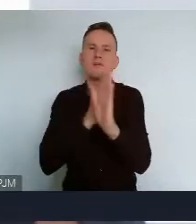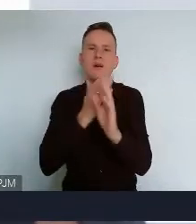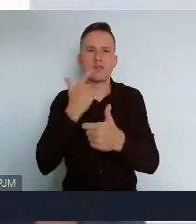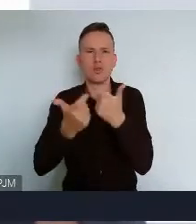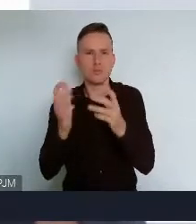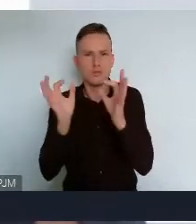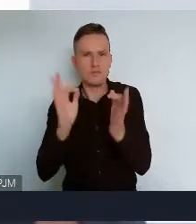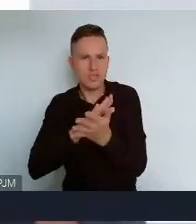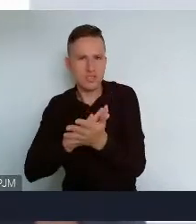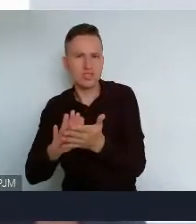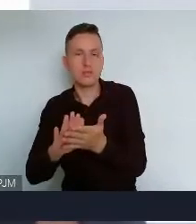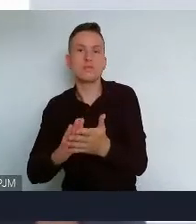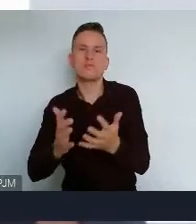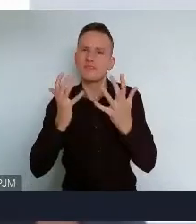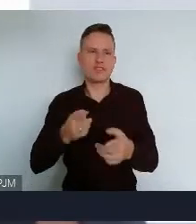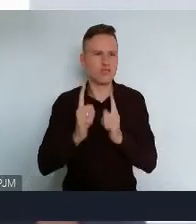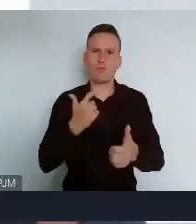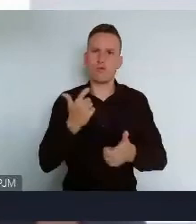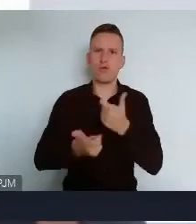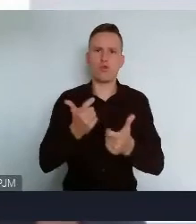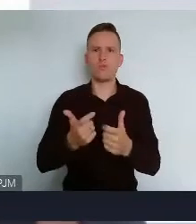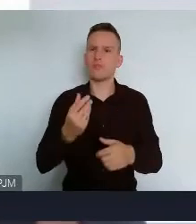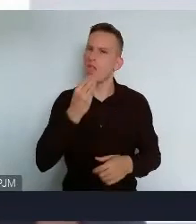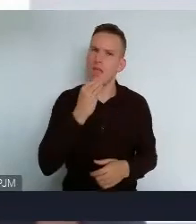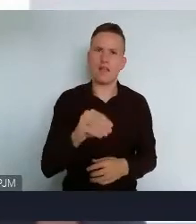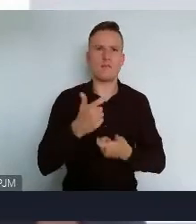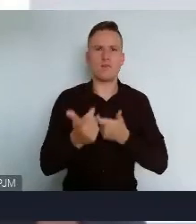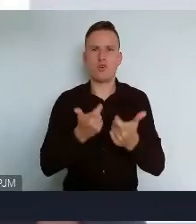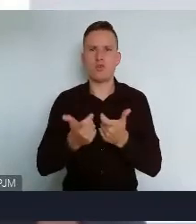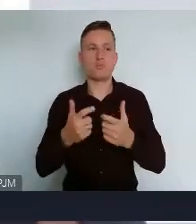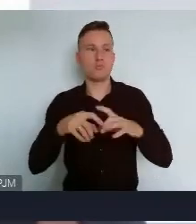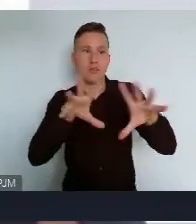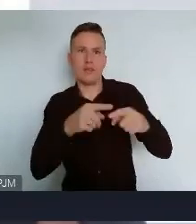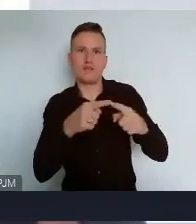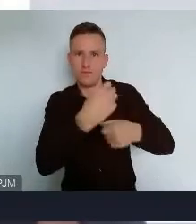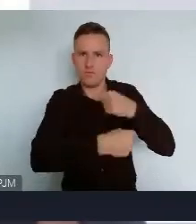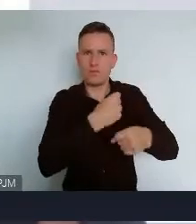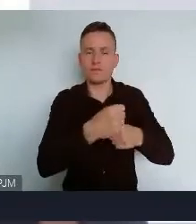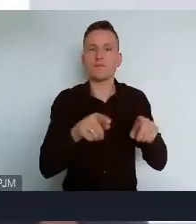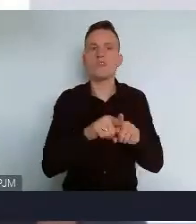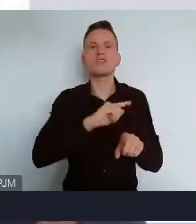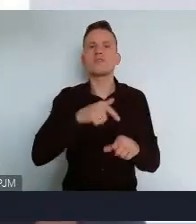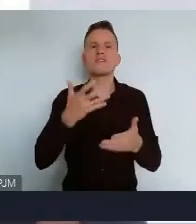i jak najszybciej móc uzyskać etykietę miast misji,